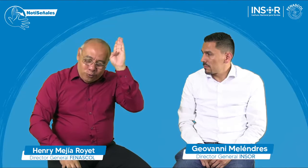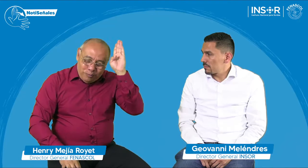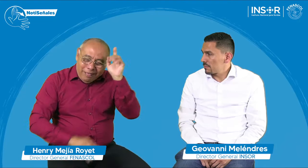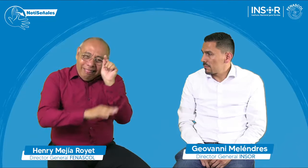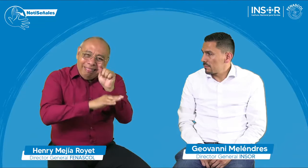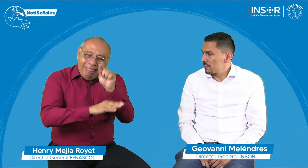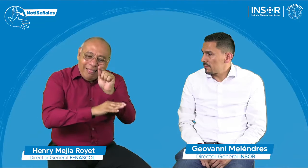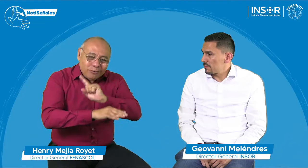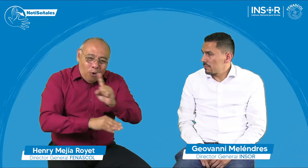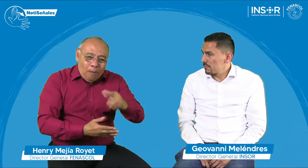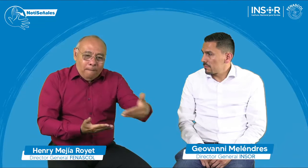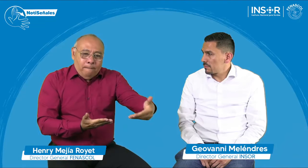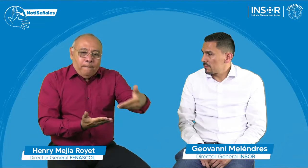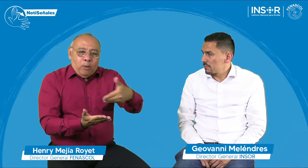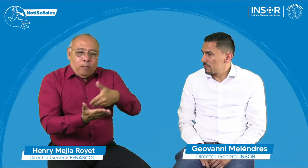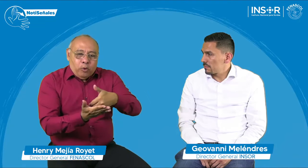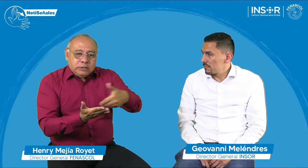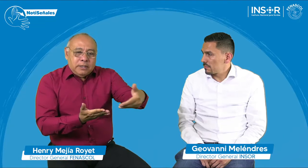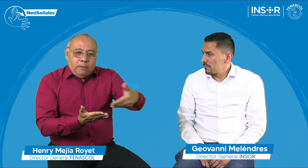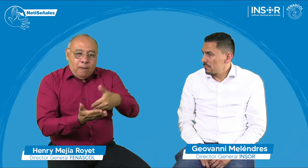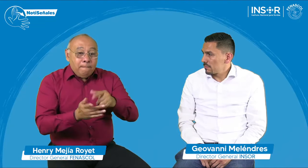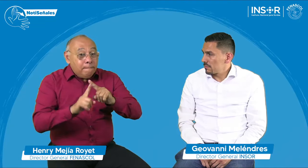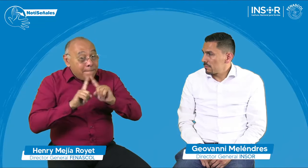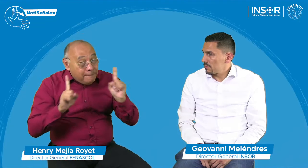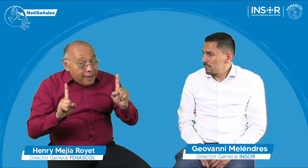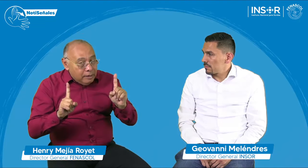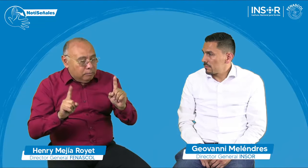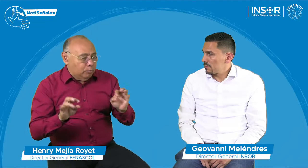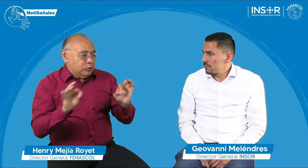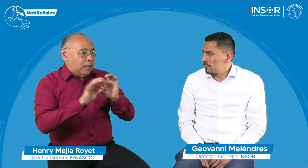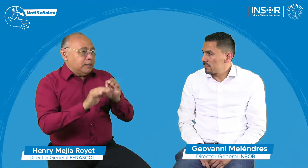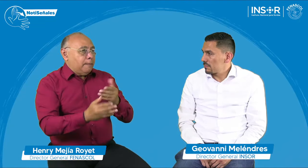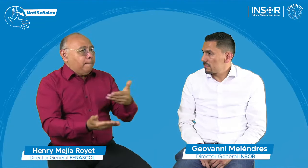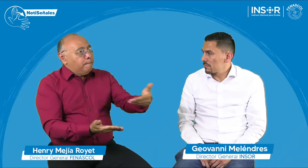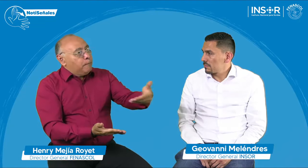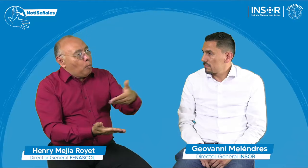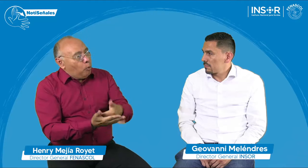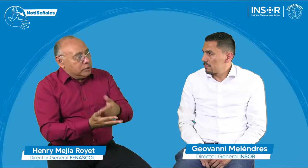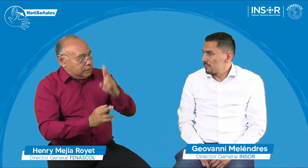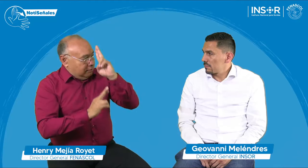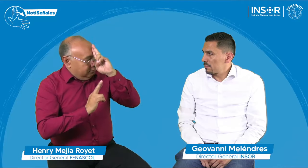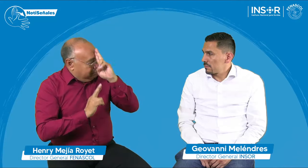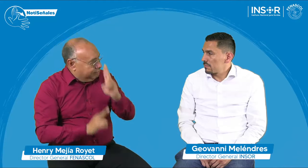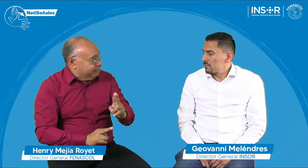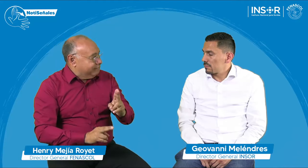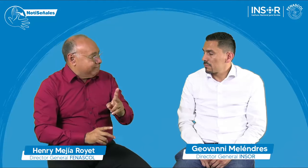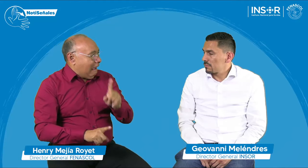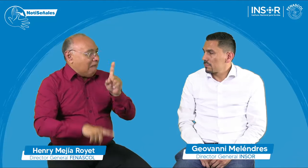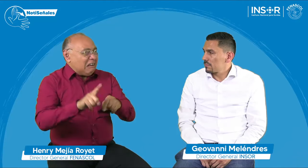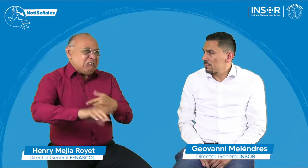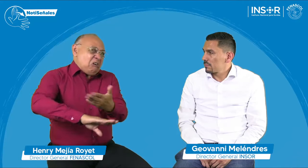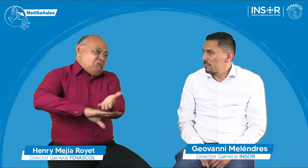ciudadanía haga la incidencia a otros entes. Porque muchas veces la costumbre es la